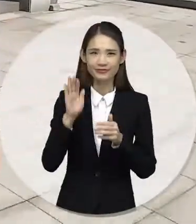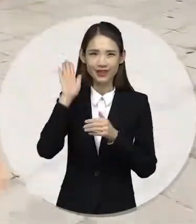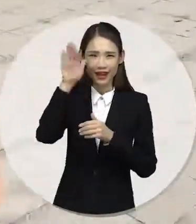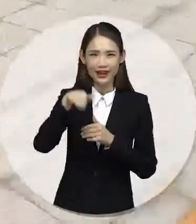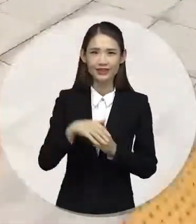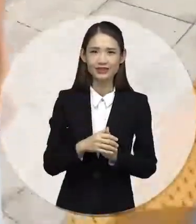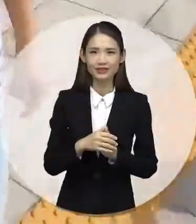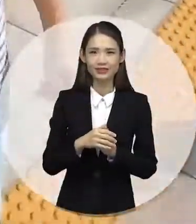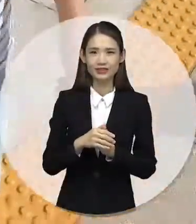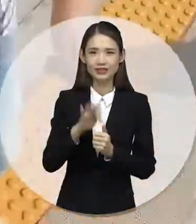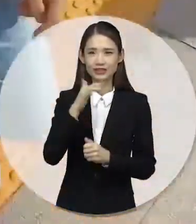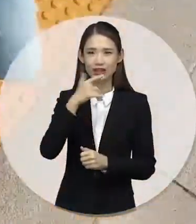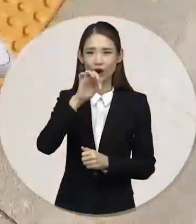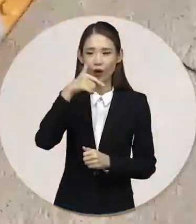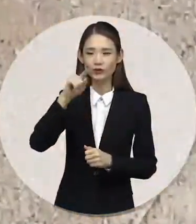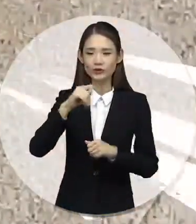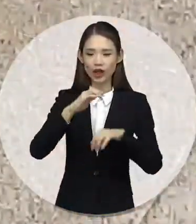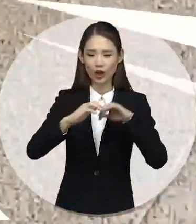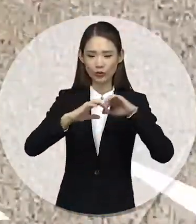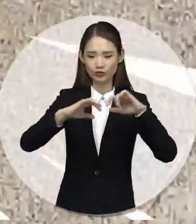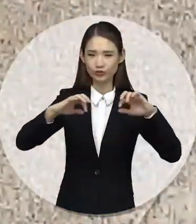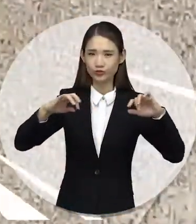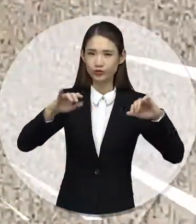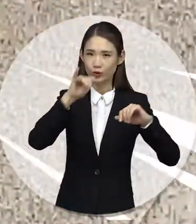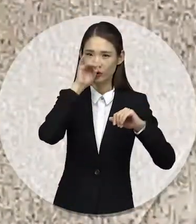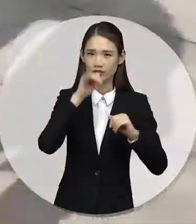김소희 : 어? 오빠, 여기 점자블록도 있어.